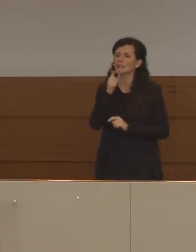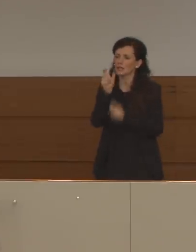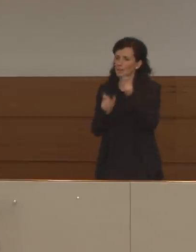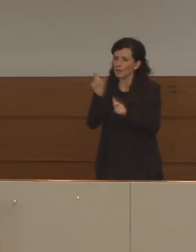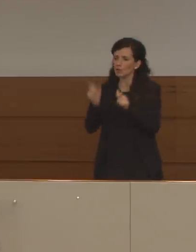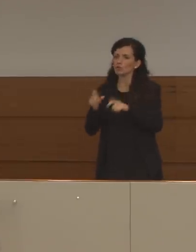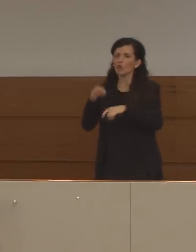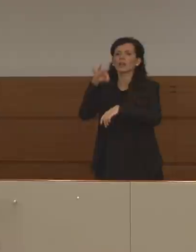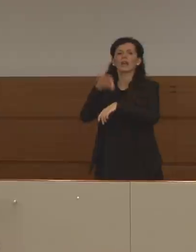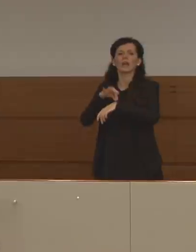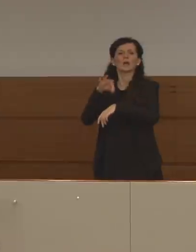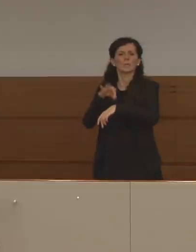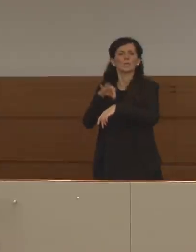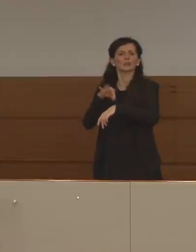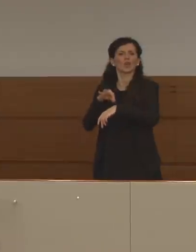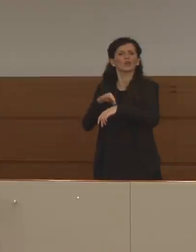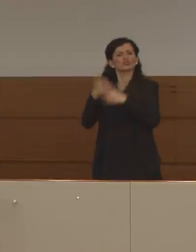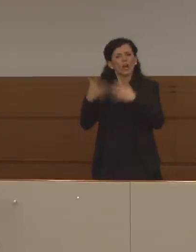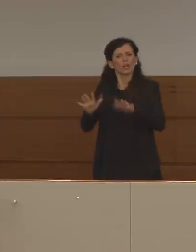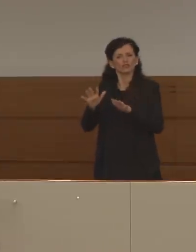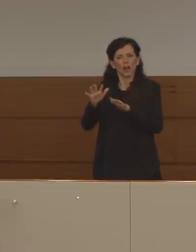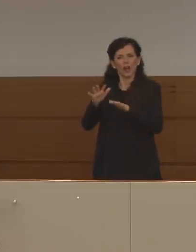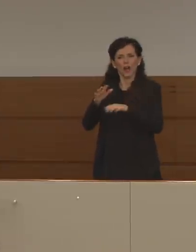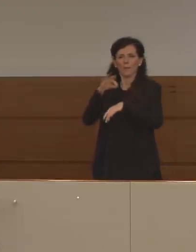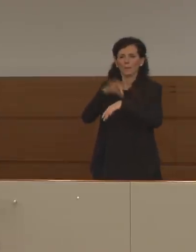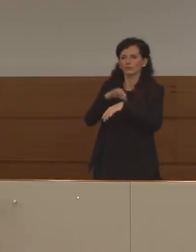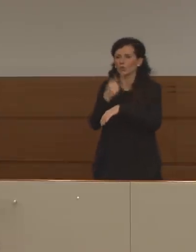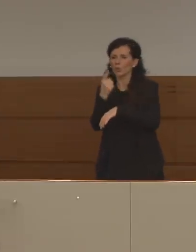bisognerebbe fare un'analisi approfondita e aspettiamo le cartelle